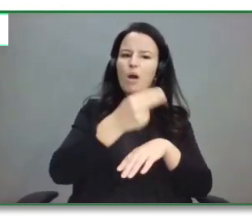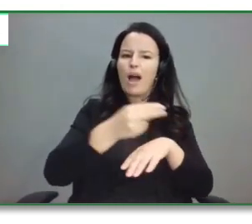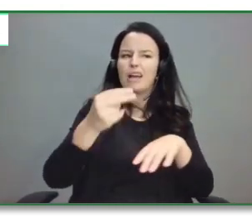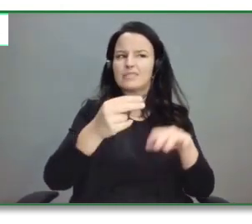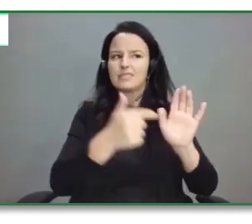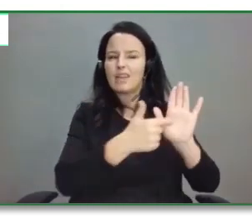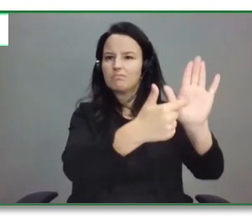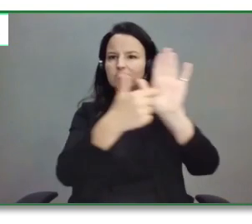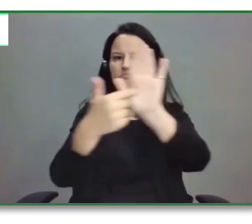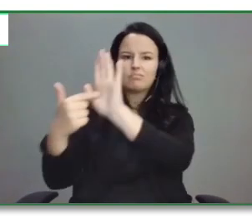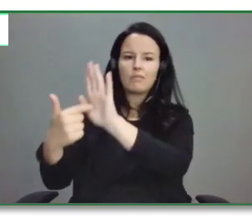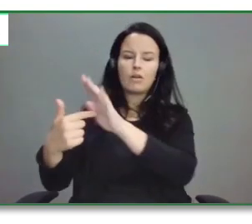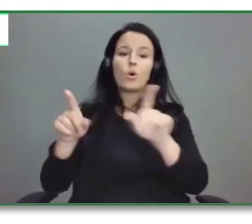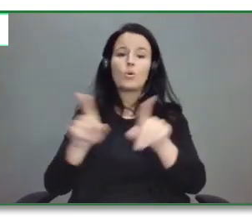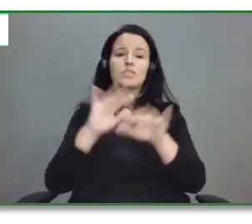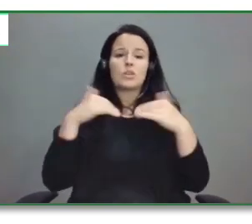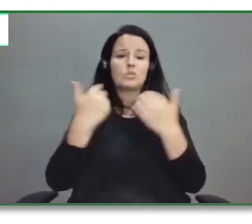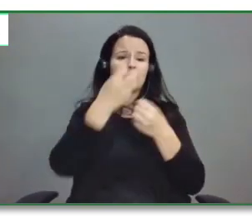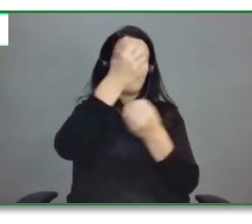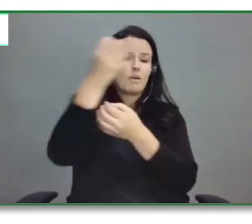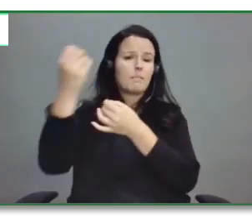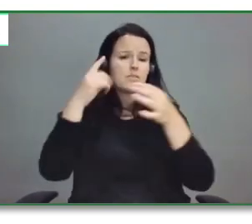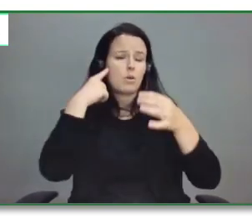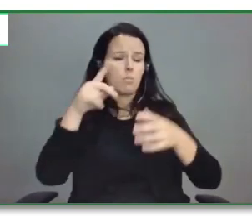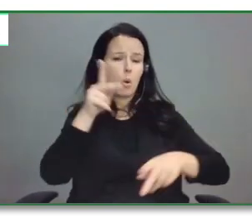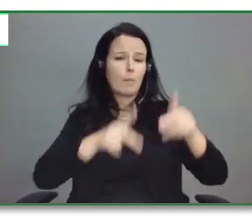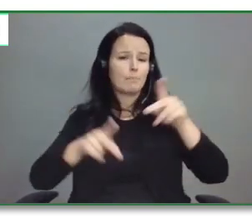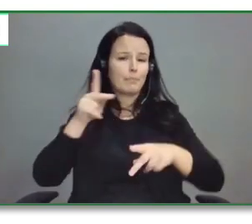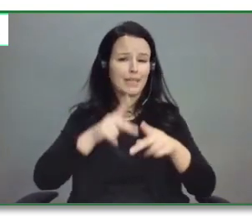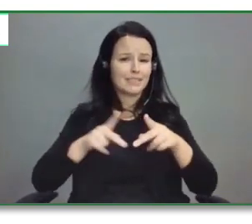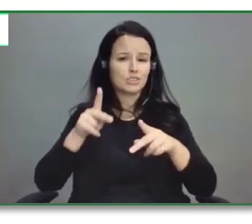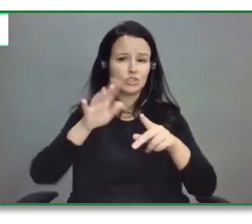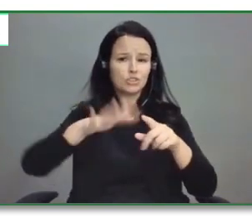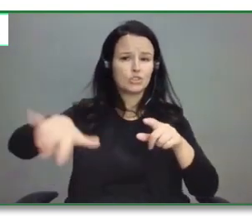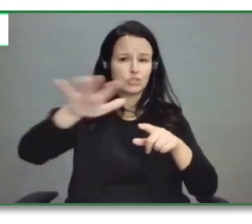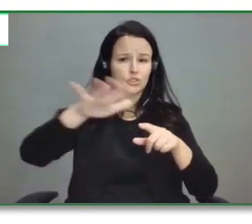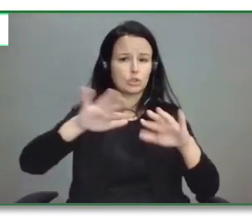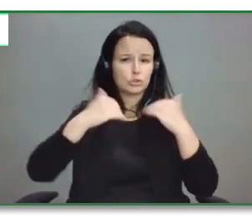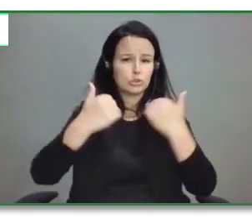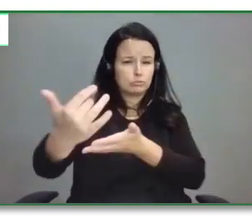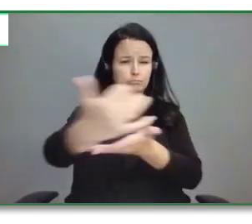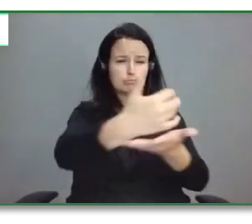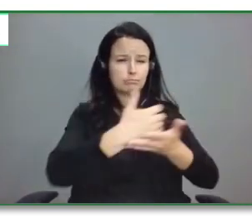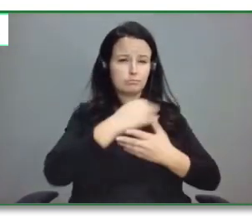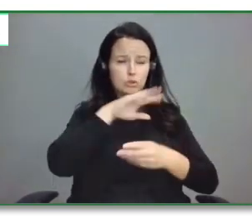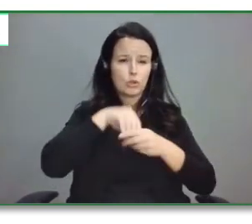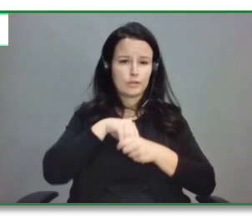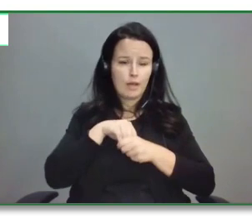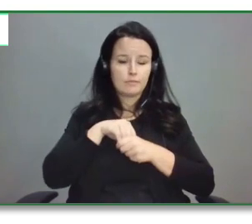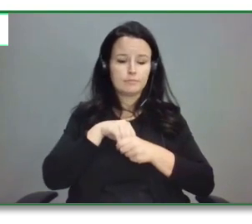accessibles pour les loisirs des personnes sont recueillies et on